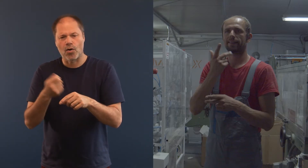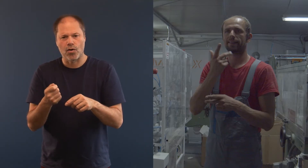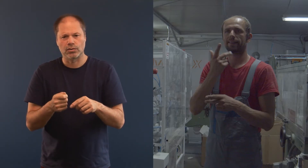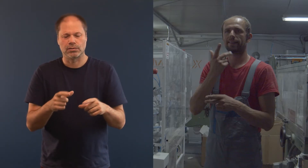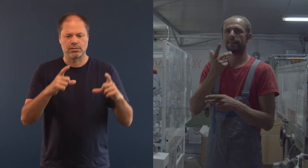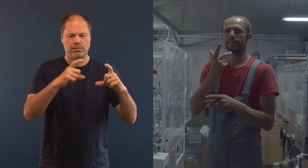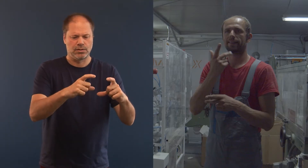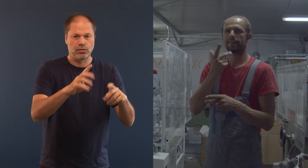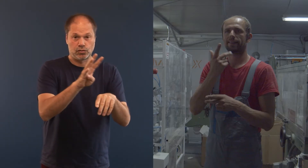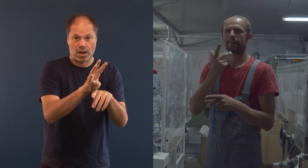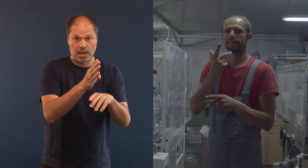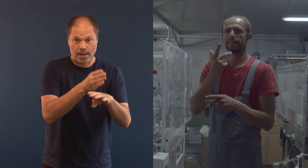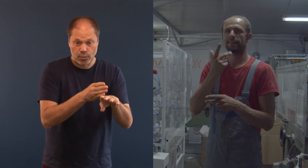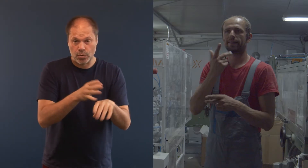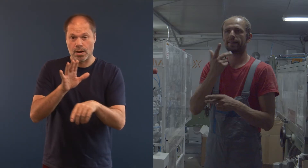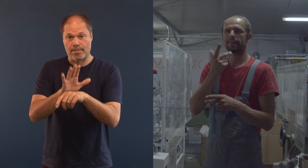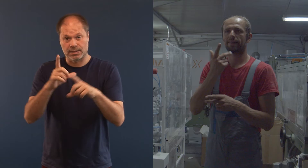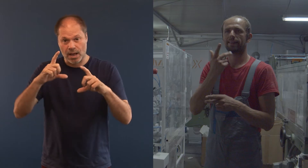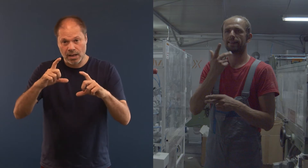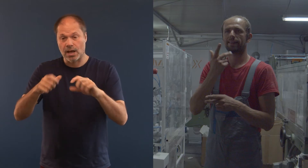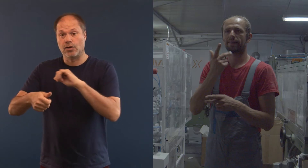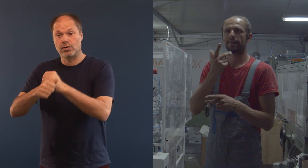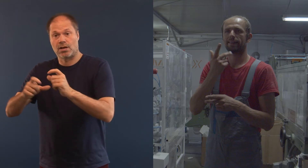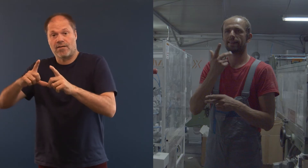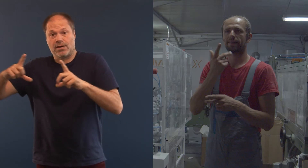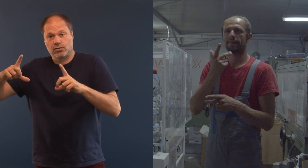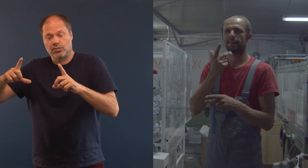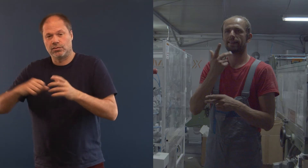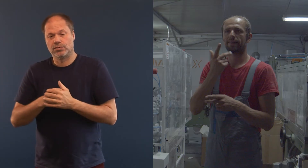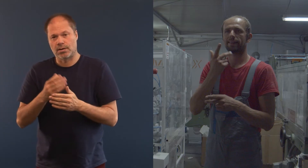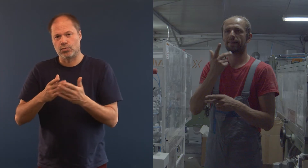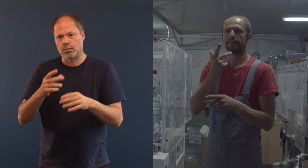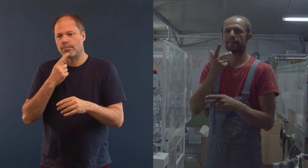14,5 ,15 a 16,5.